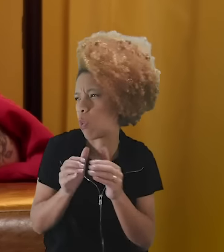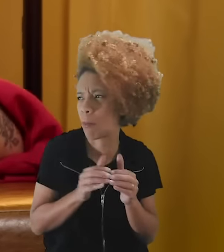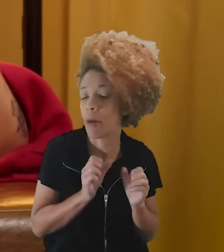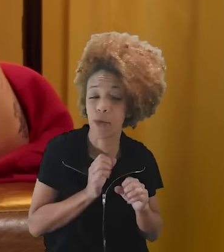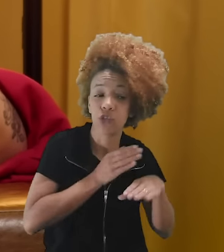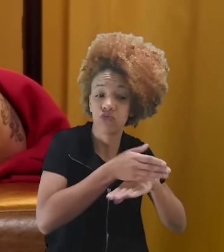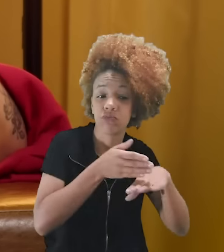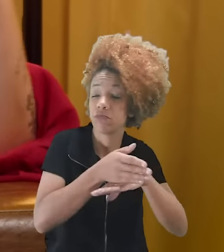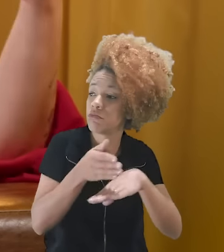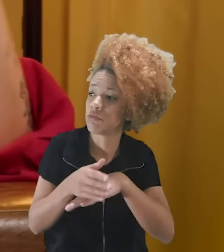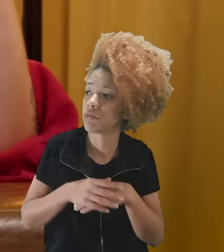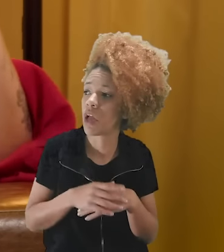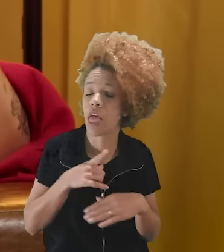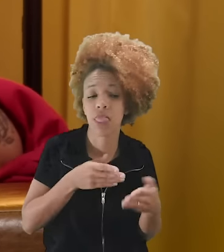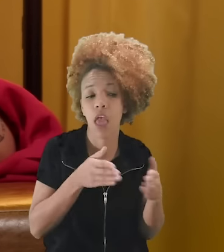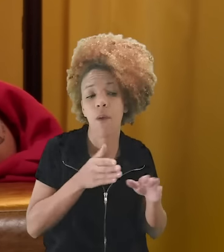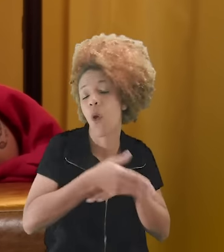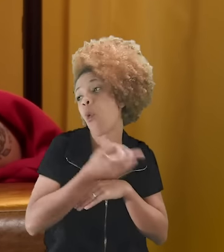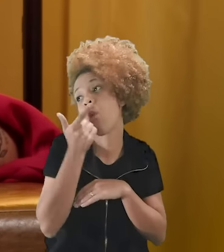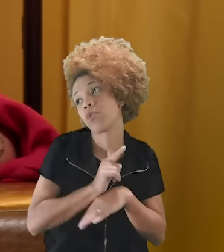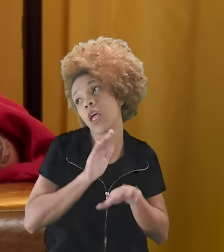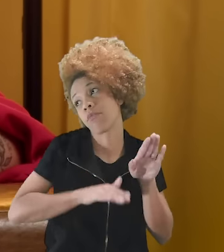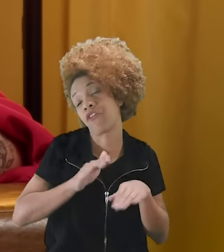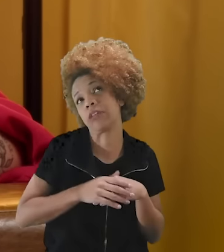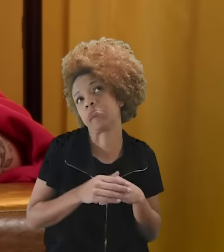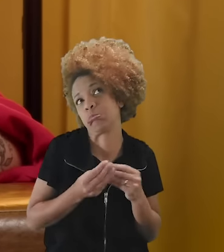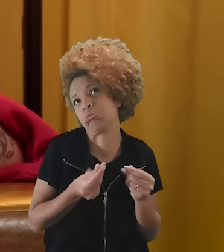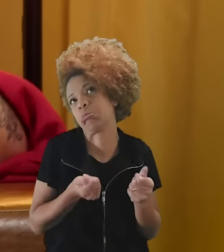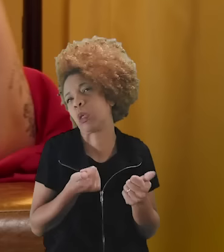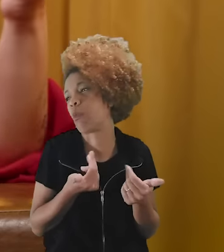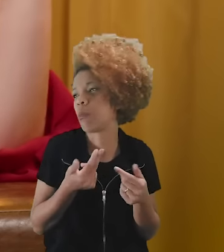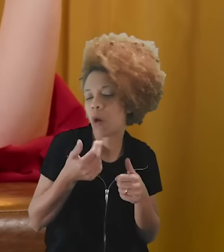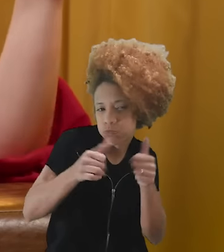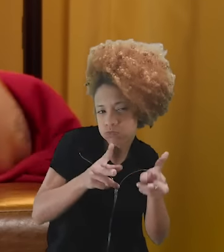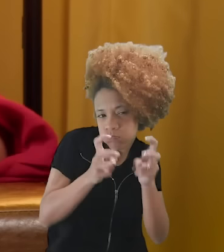ali entrando né para ser uma uma porta de acesso para que você consiga Talvez um um que um olheiro